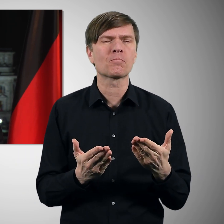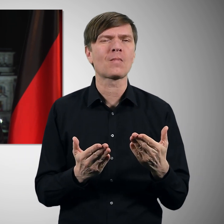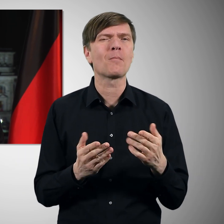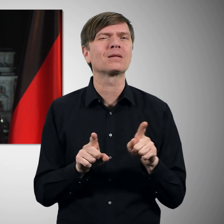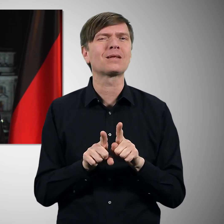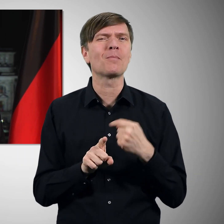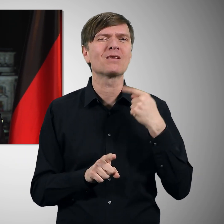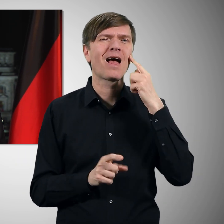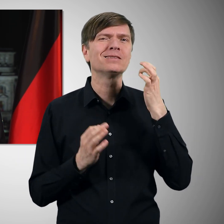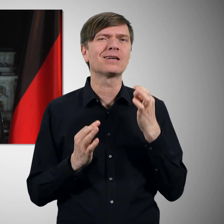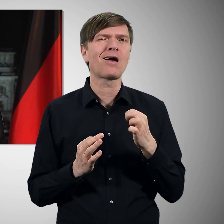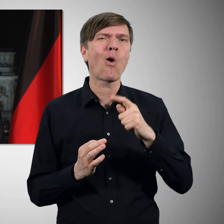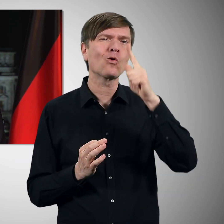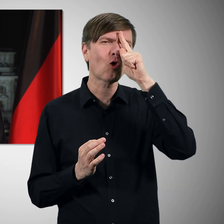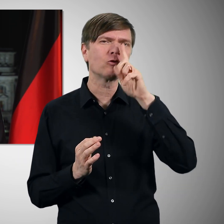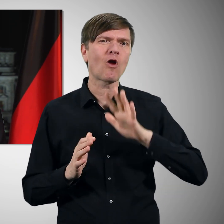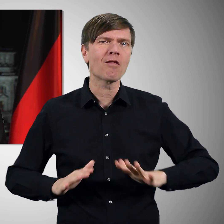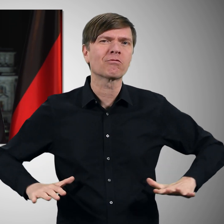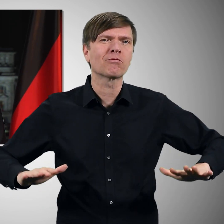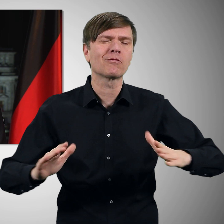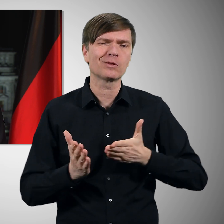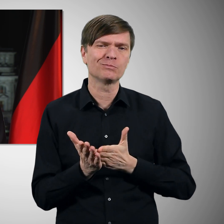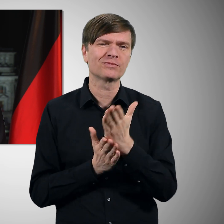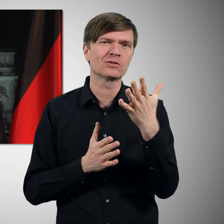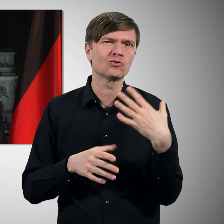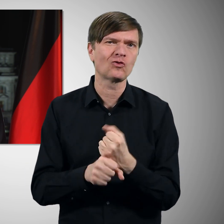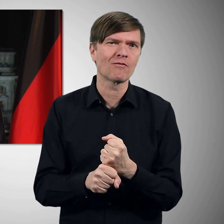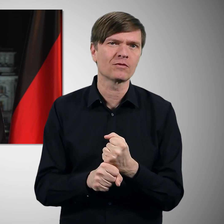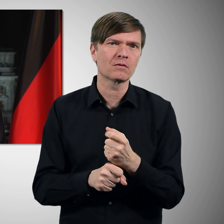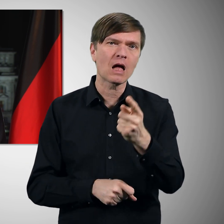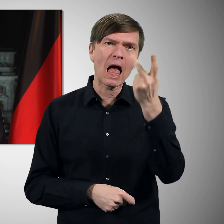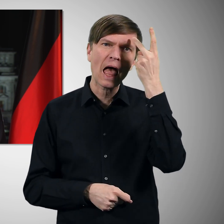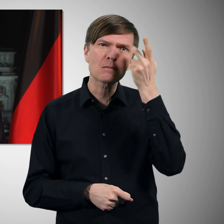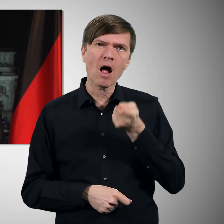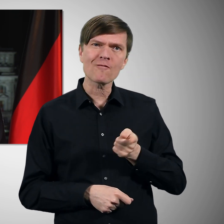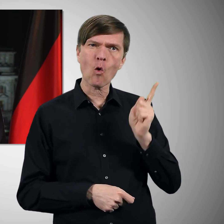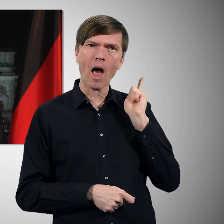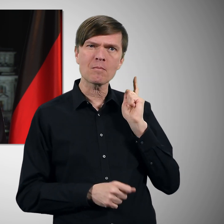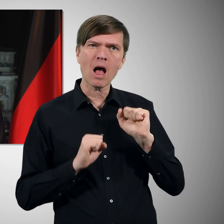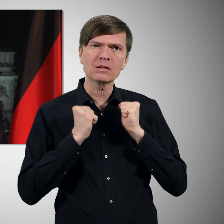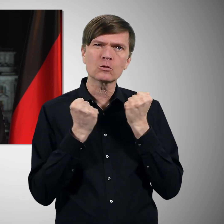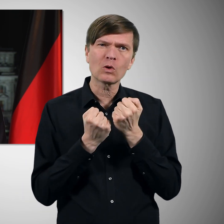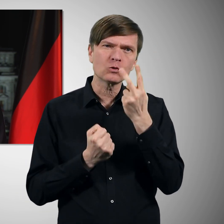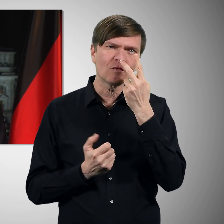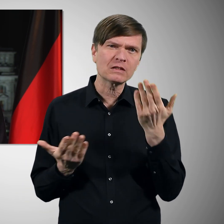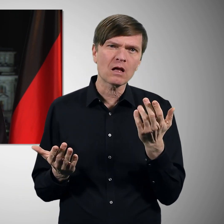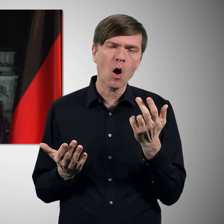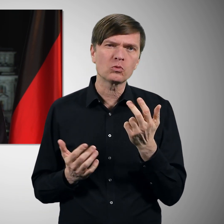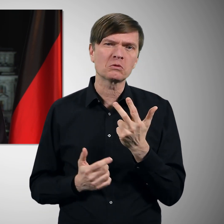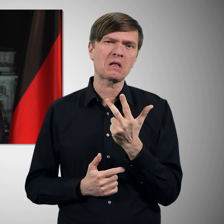Wir in Deutschland kommen da durch. Erinnern Sie sich, wo wir vor einem Jahr standen? Drei, vier, fünf Prozent Wirtschaftseinbruch